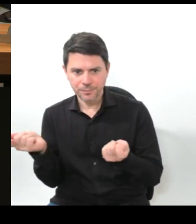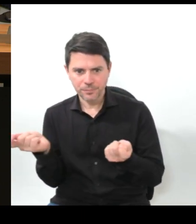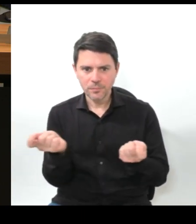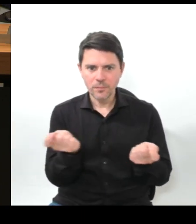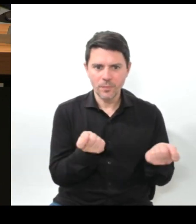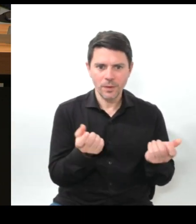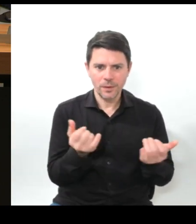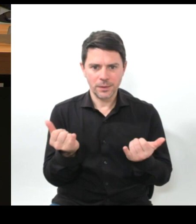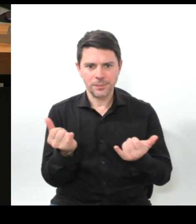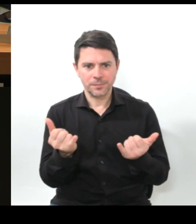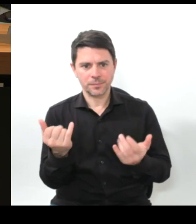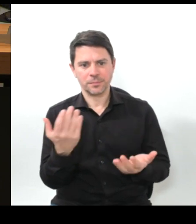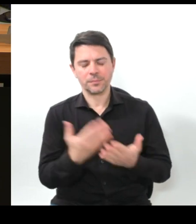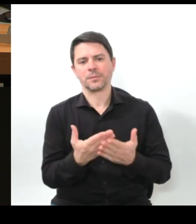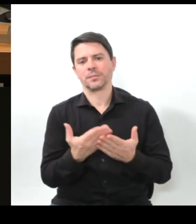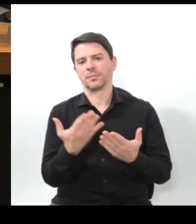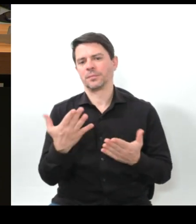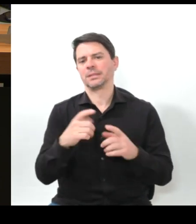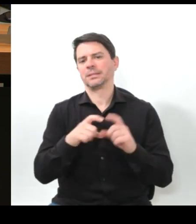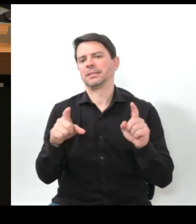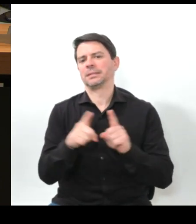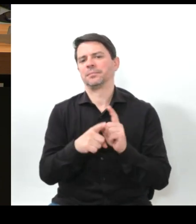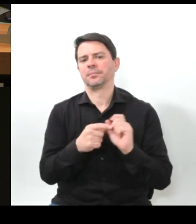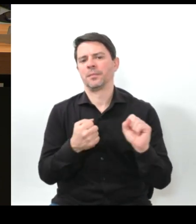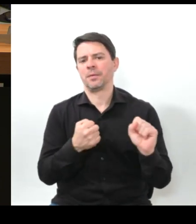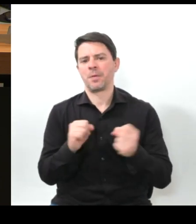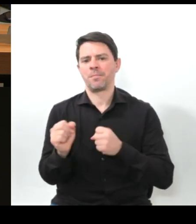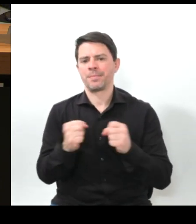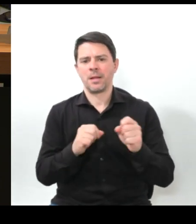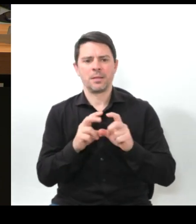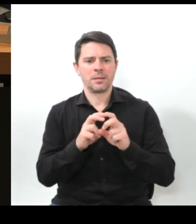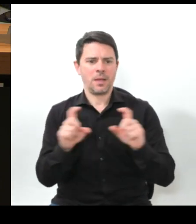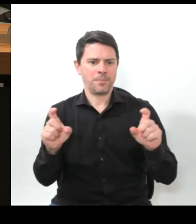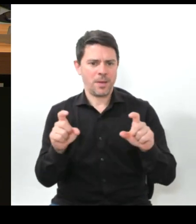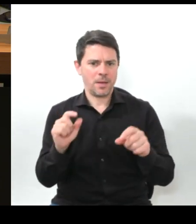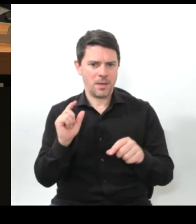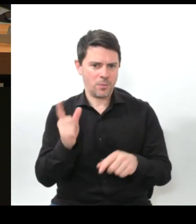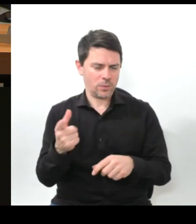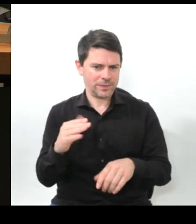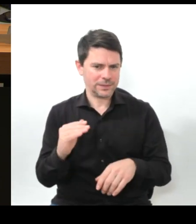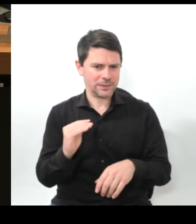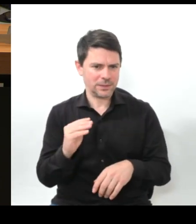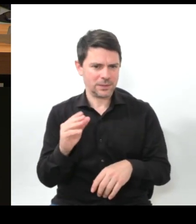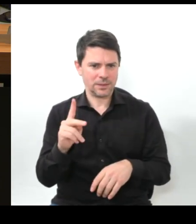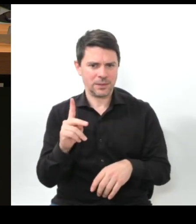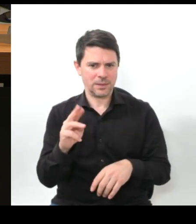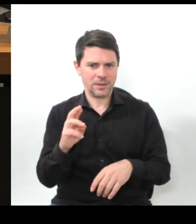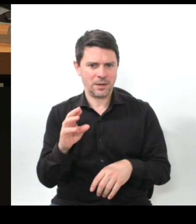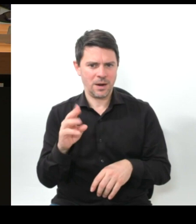dann wird das natürlich wieder von den Gerichten einkassiert, weil alles mit heißer Nadel gestrickt war und rechtswidrig. Meine Damen und Herren,